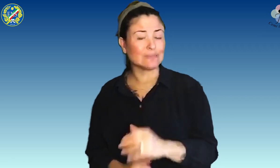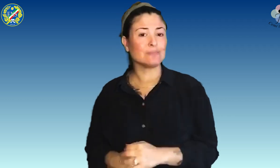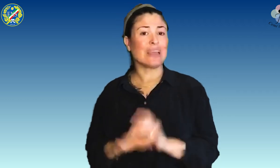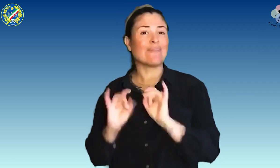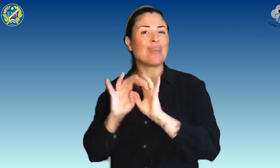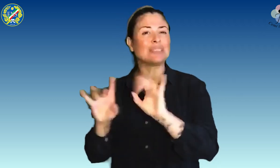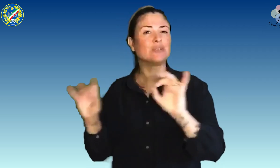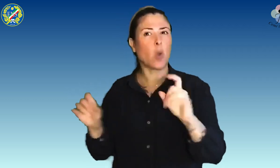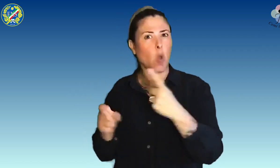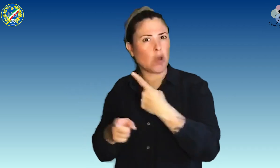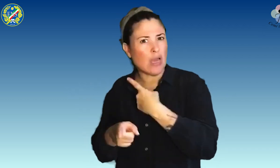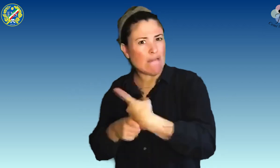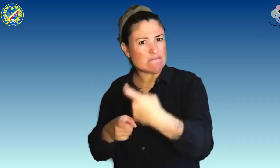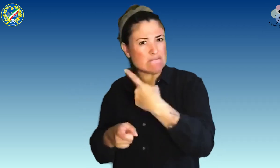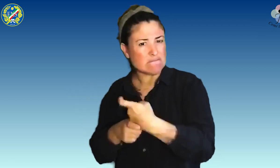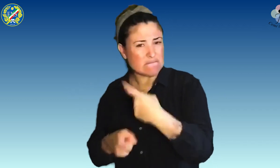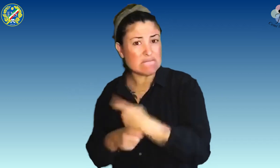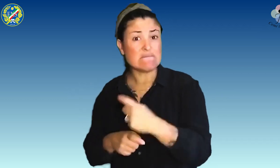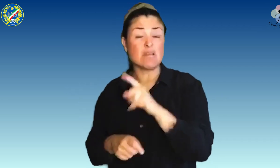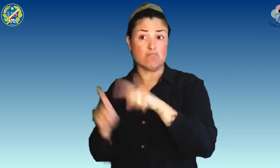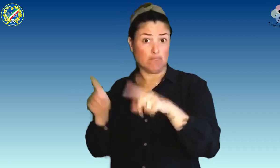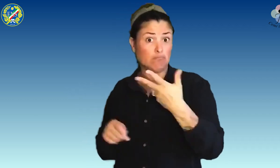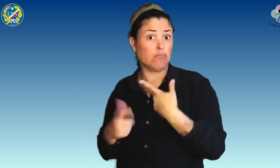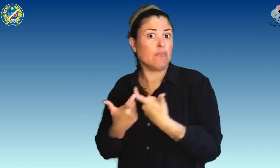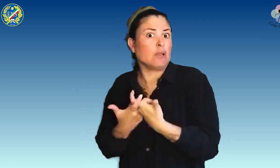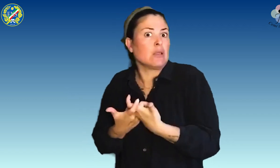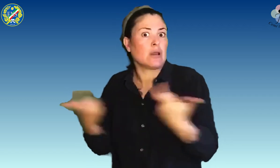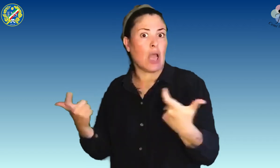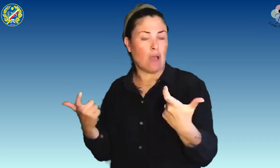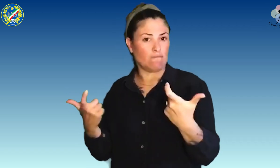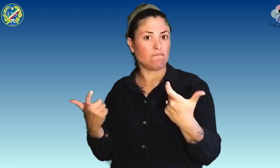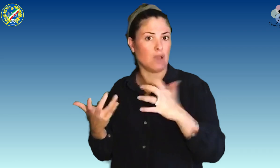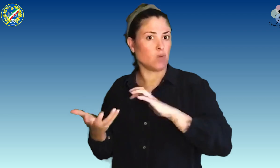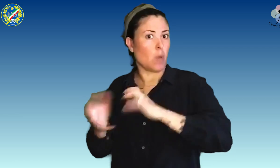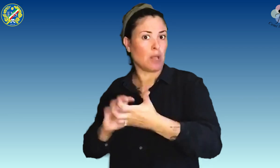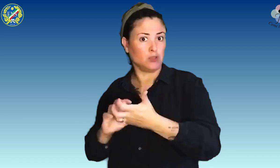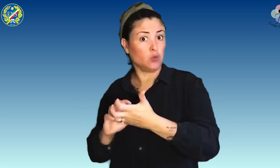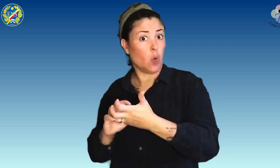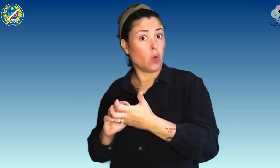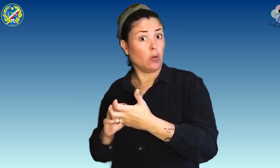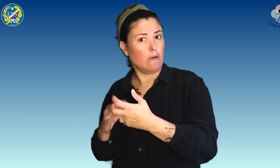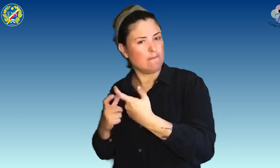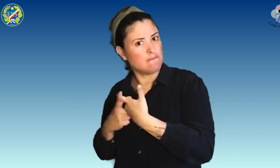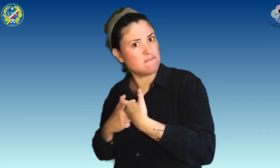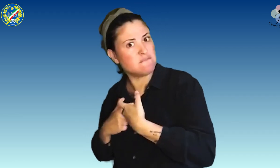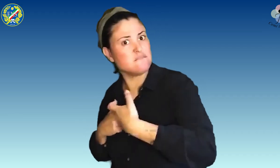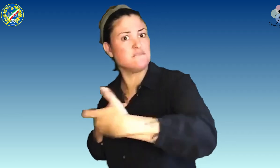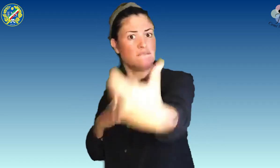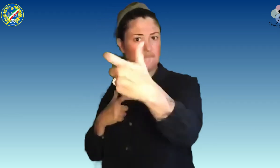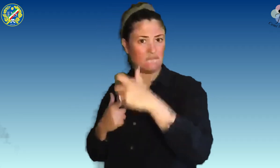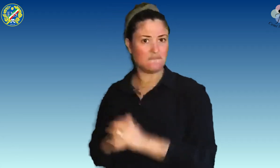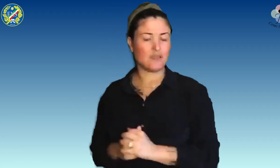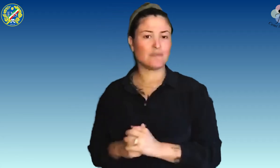infezioni croniche e gravi complicanze a lungo termine tali.